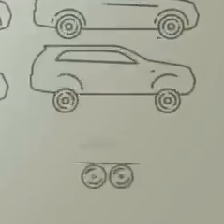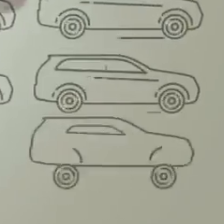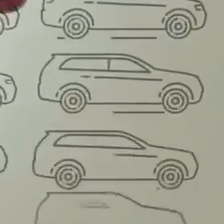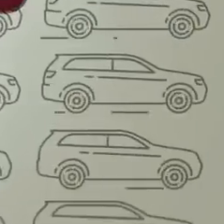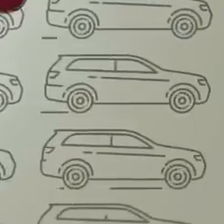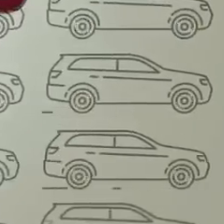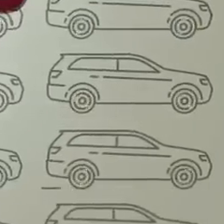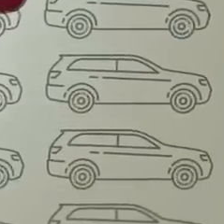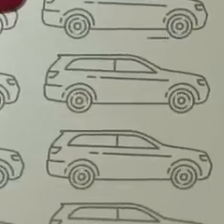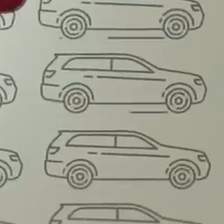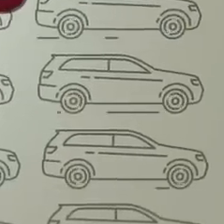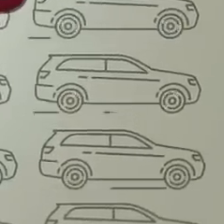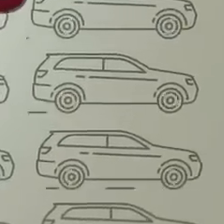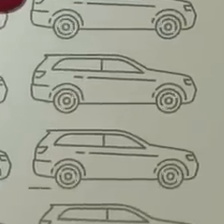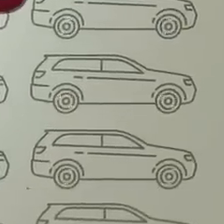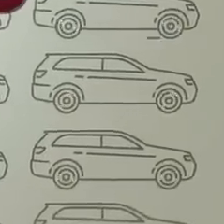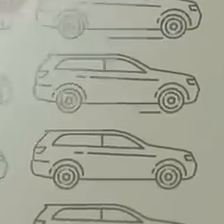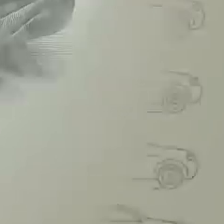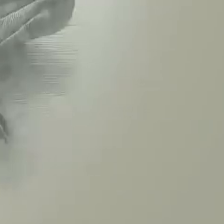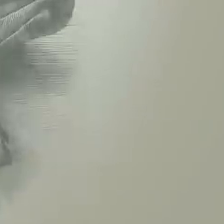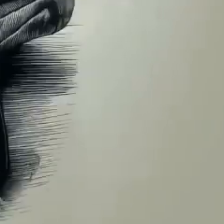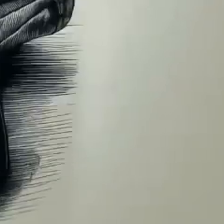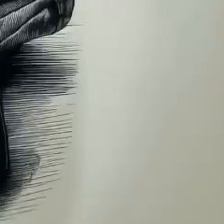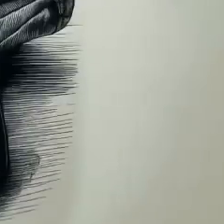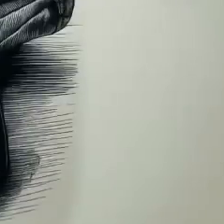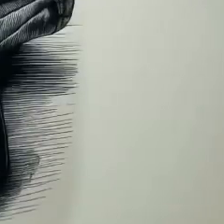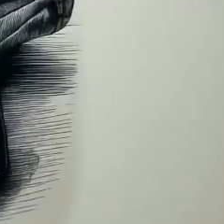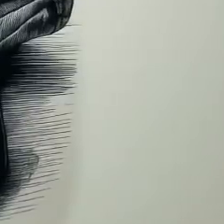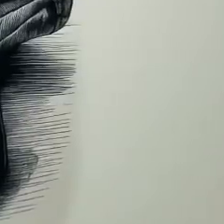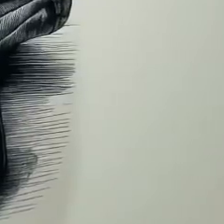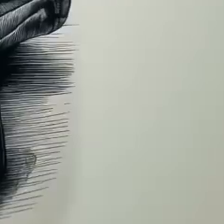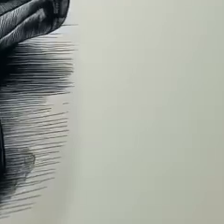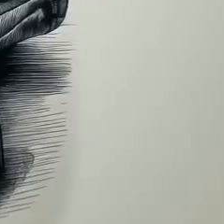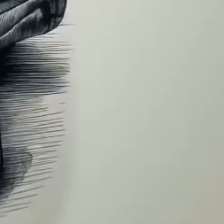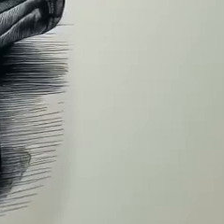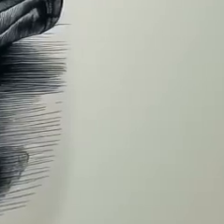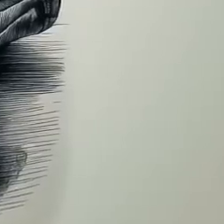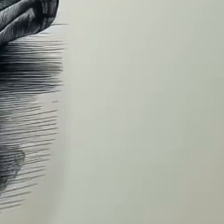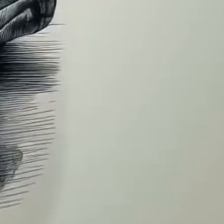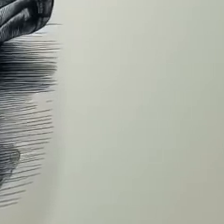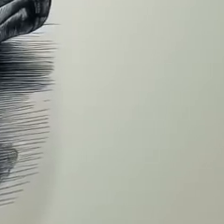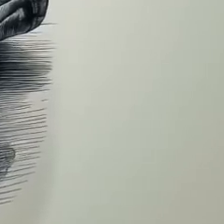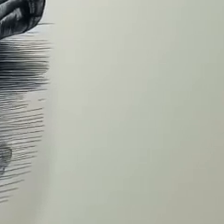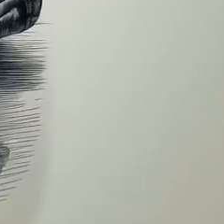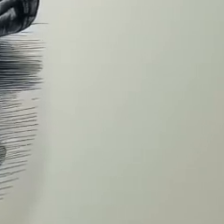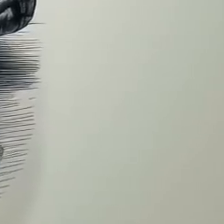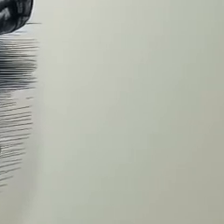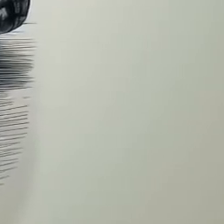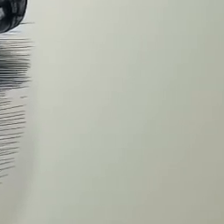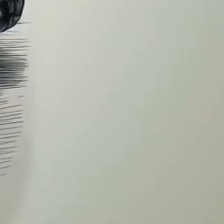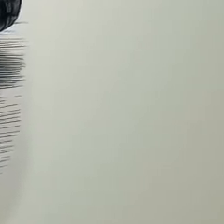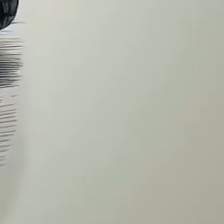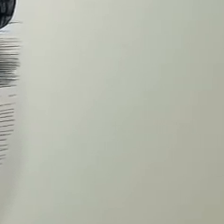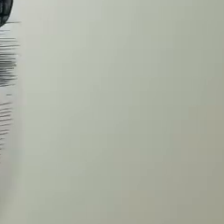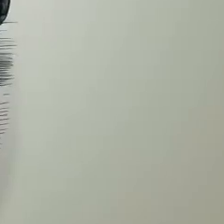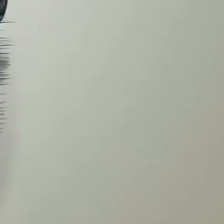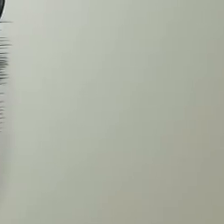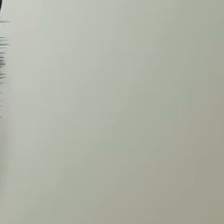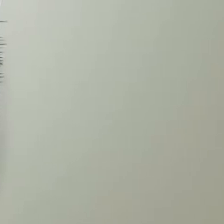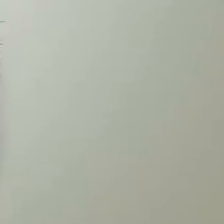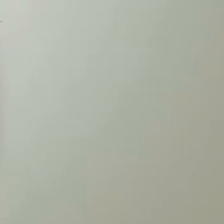26 millones de vehículos Sedán las 2471 armas de fuego incautada significa que se han decomisado 40